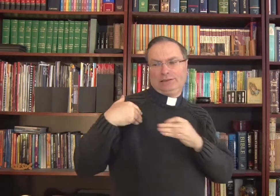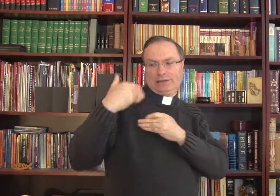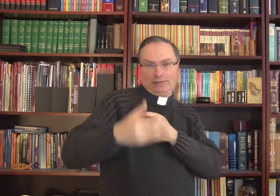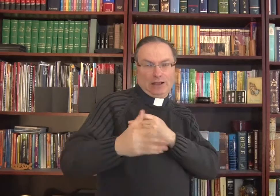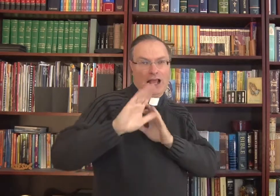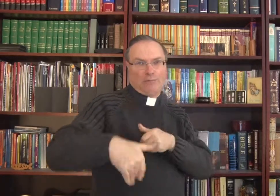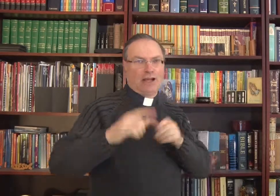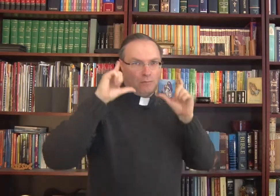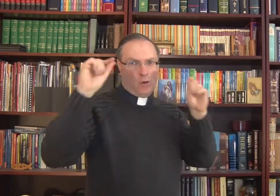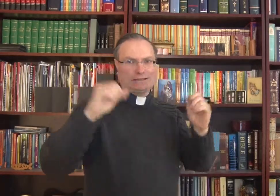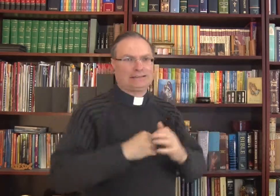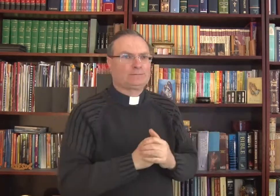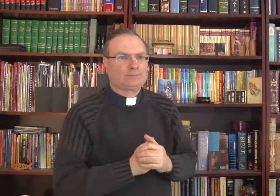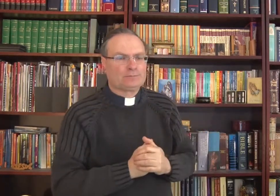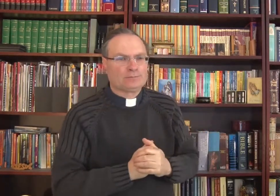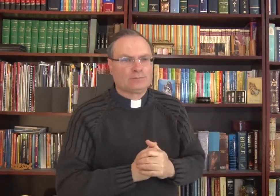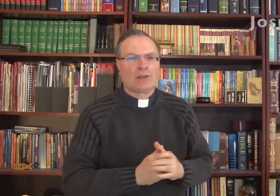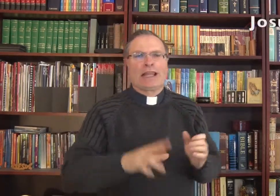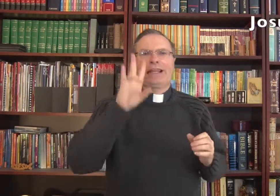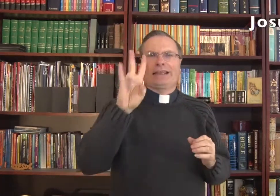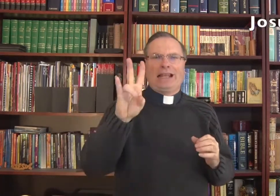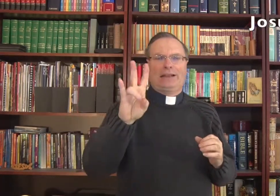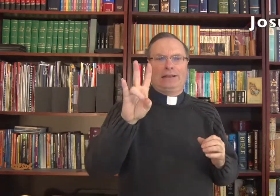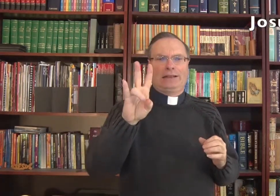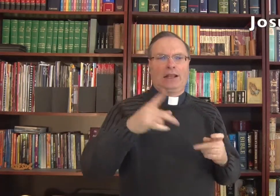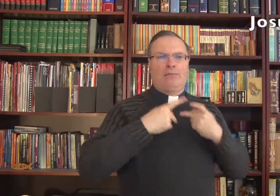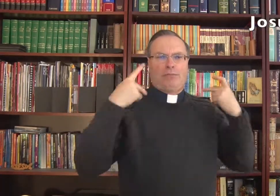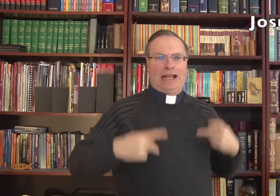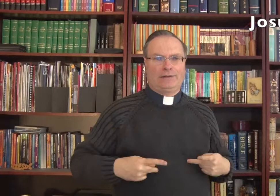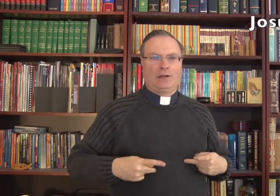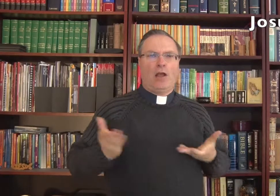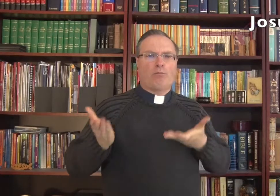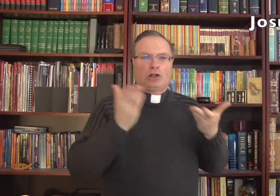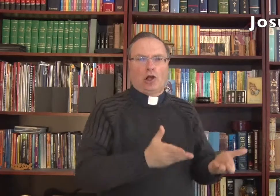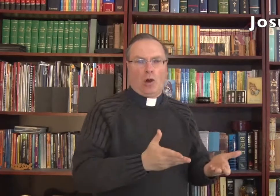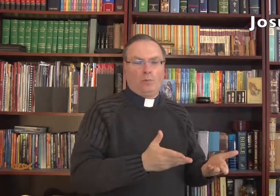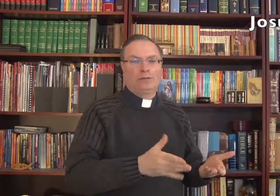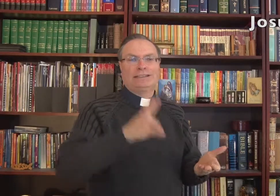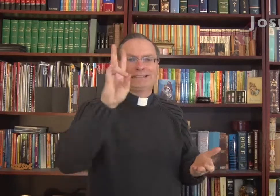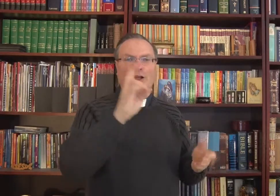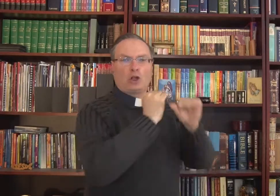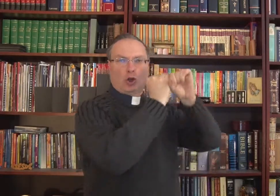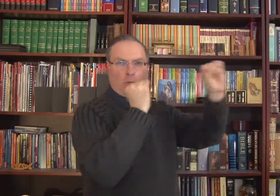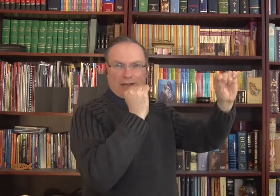le successeur de Moïse: «Sept prêtres porteront sept trompettes